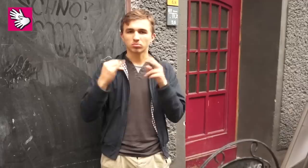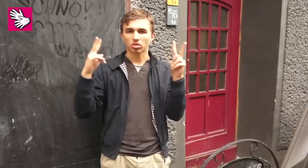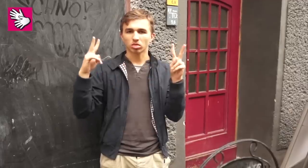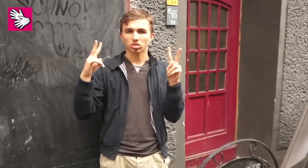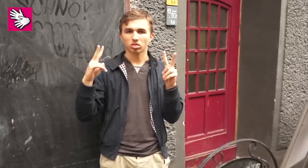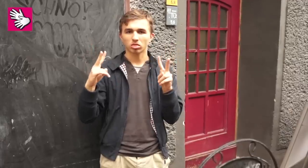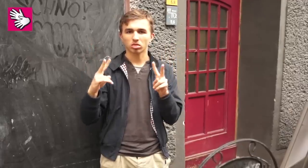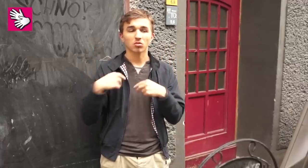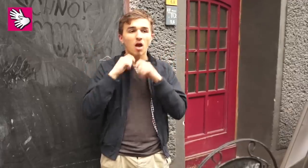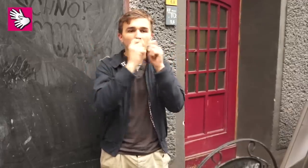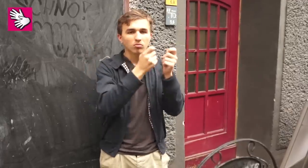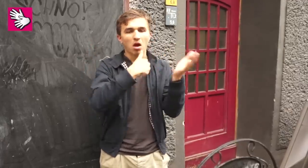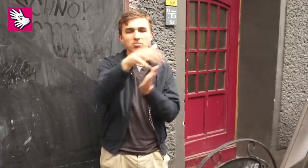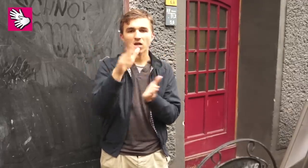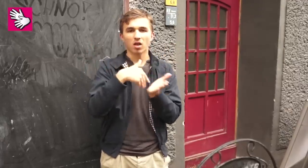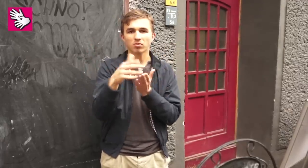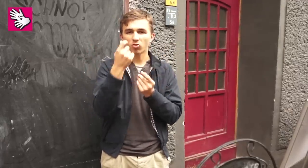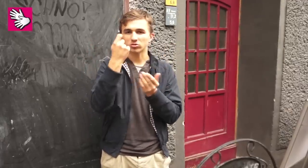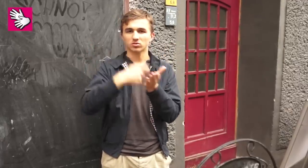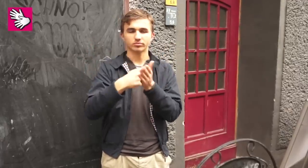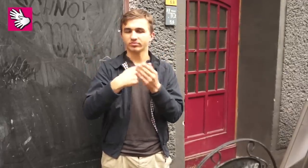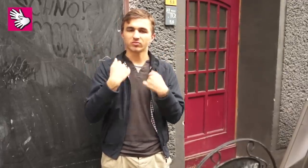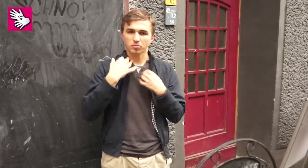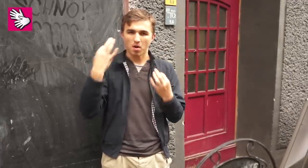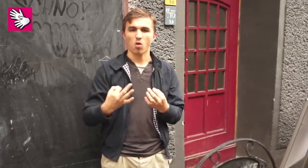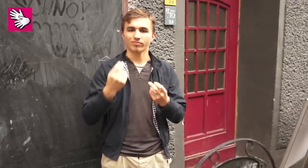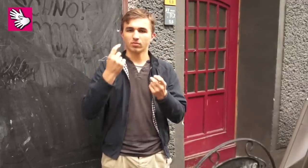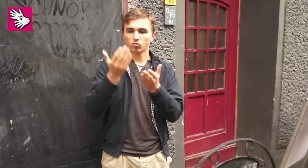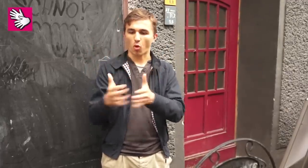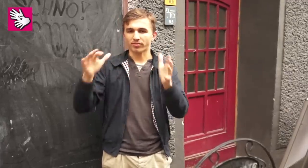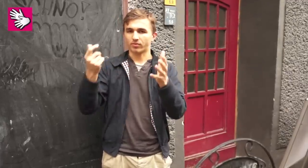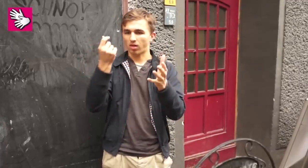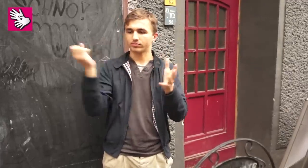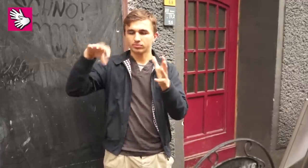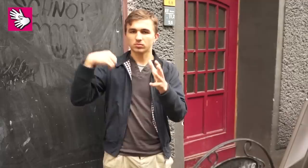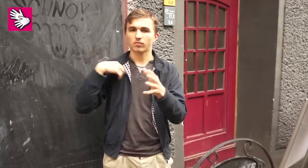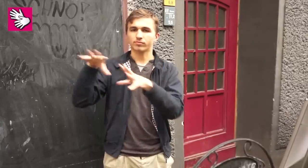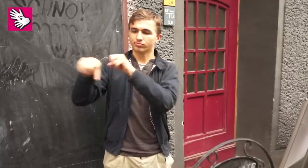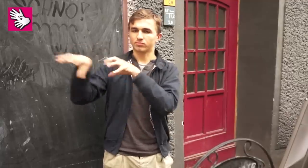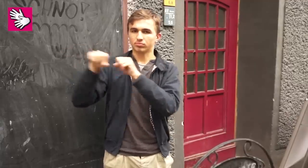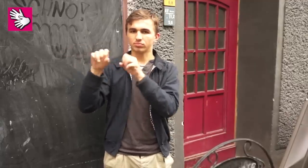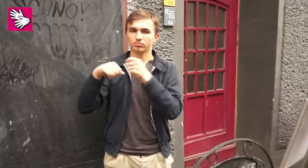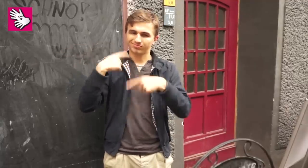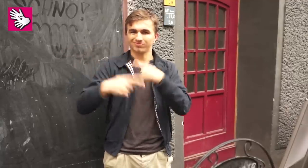weniger. Meine Anträge werden immer häufiger abgelehnt. Wir brauchen ein Budget, aus welchem für diesen Bereiche die Kosten getragen werden können.